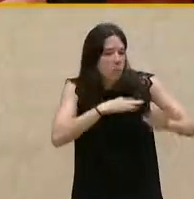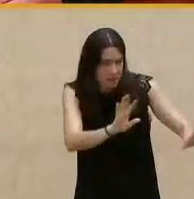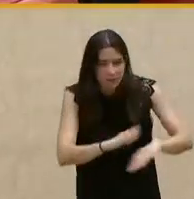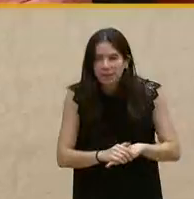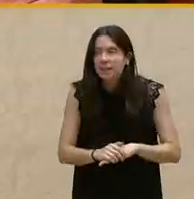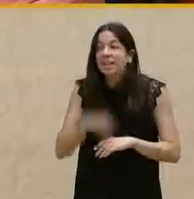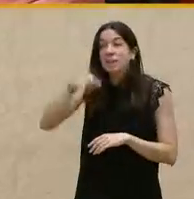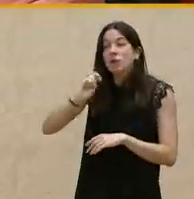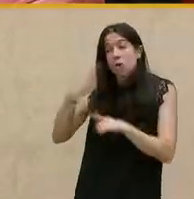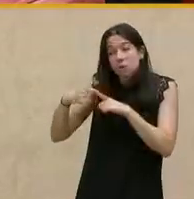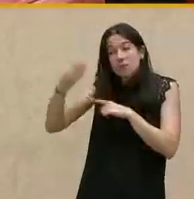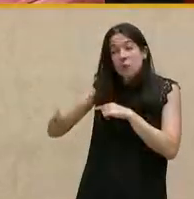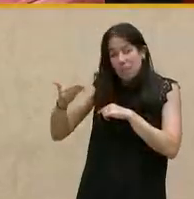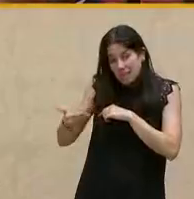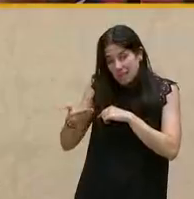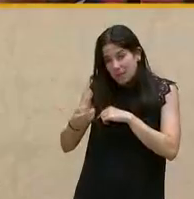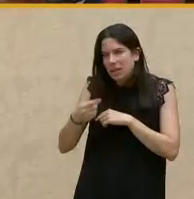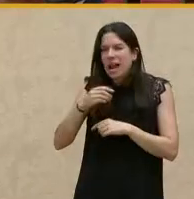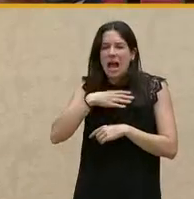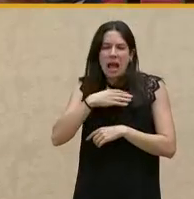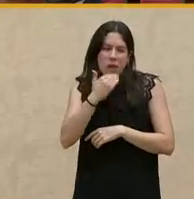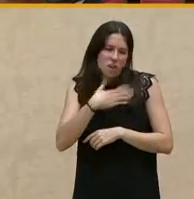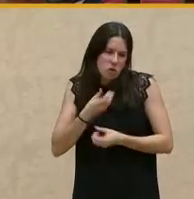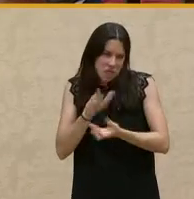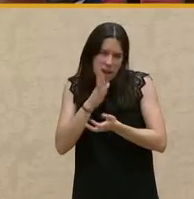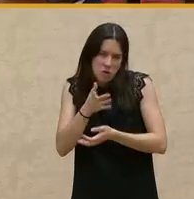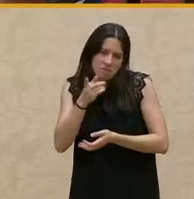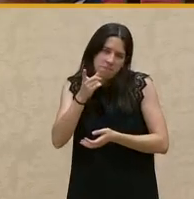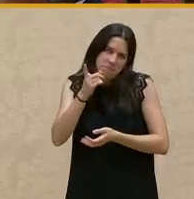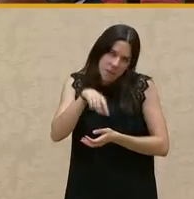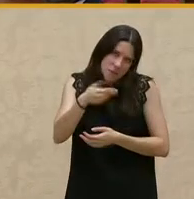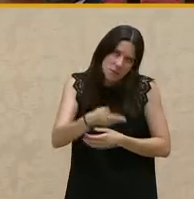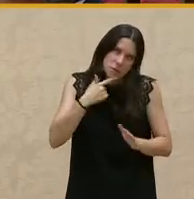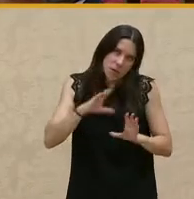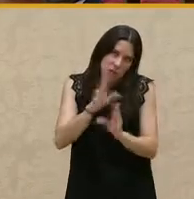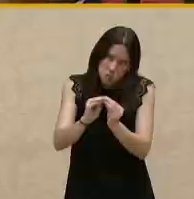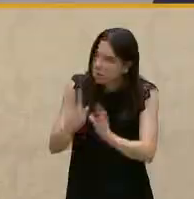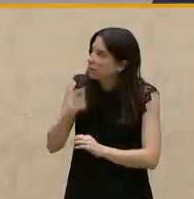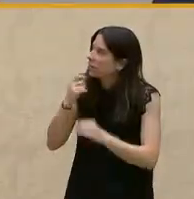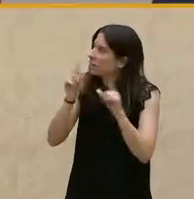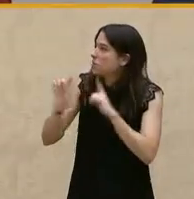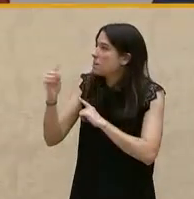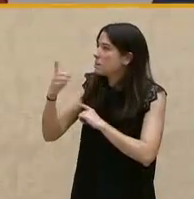también es importante pero lo voy a resumir. ¿Vale? Primera diapositiva. ¿Mueve alguien las